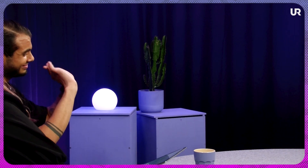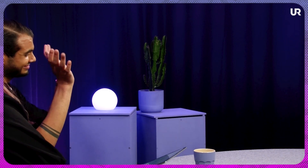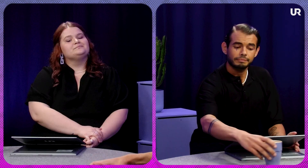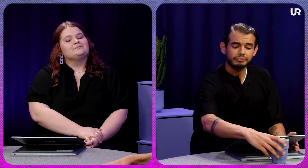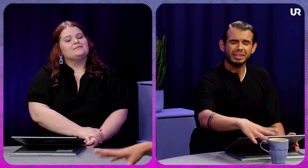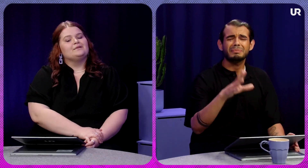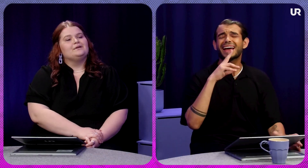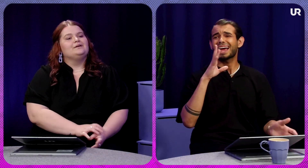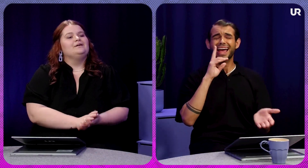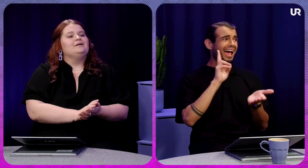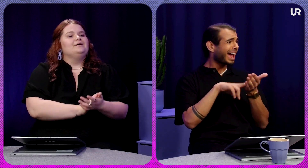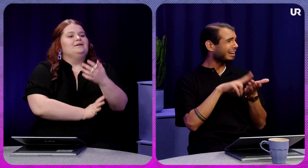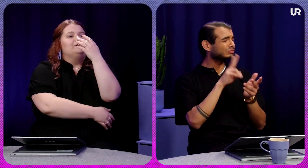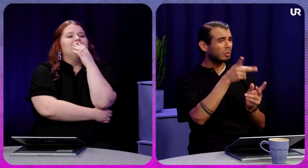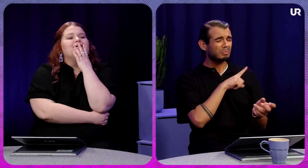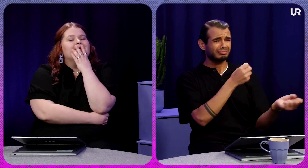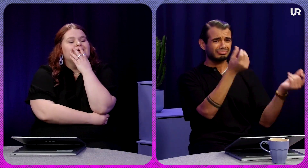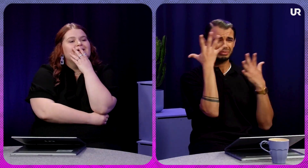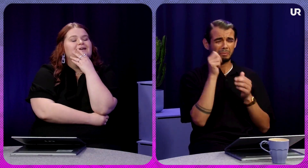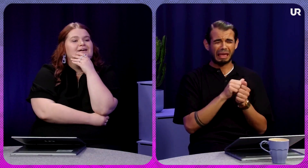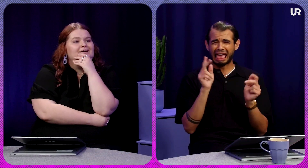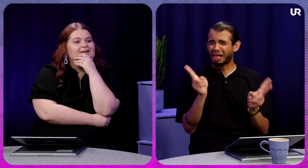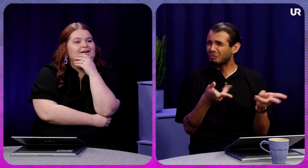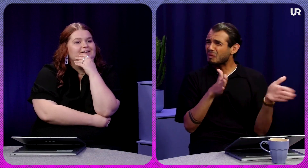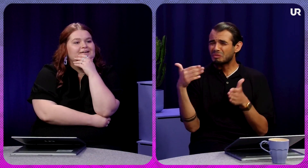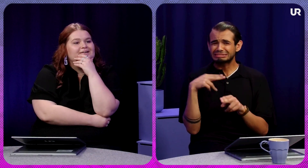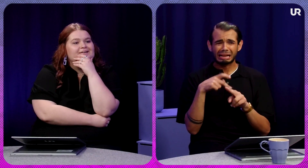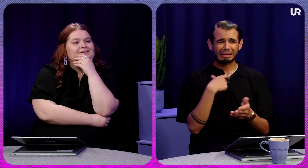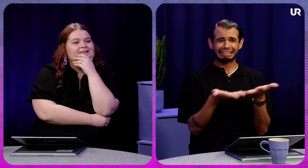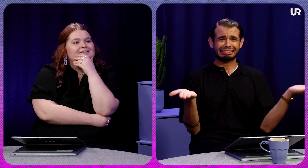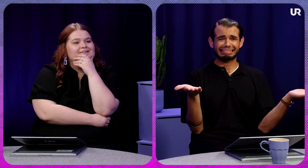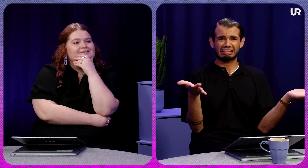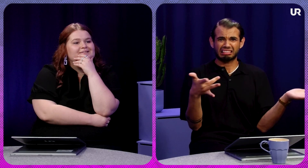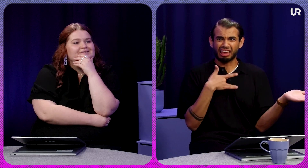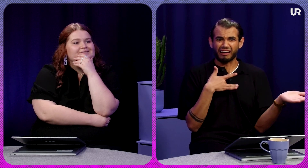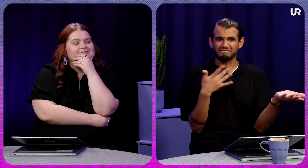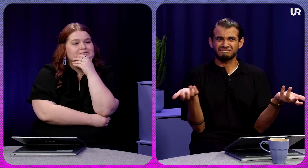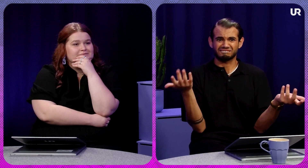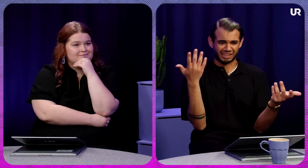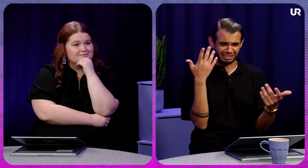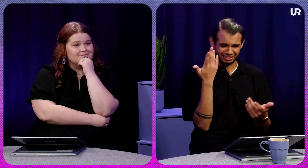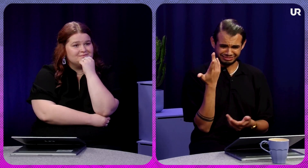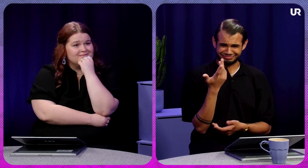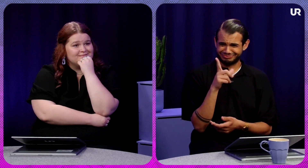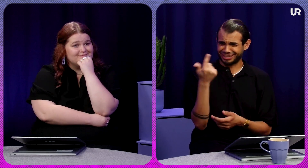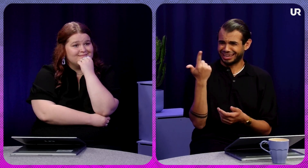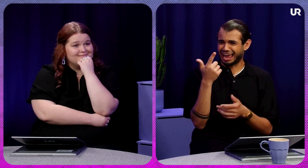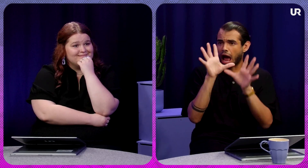Amir: Men ärligt talat, alltså, vi fick mycket information men ändå känner jag fortfarande att jag inte riktigt bryr mig?